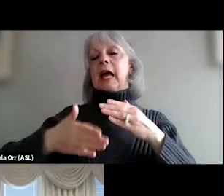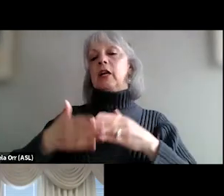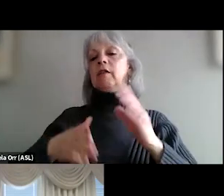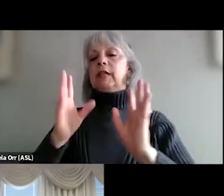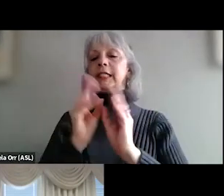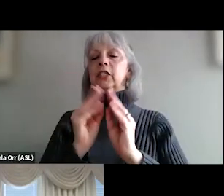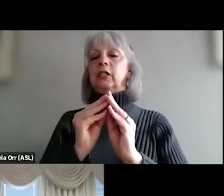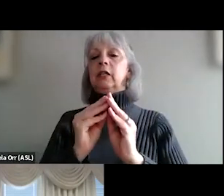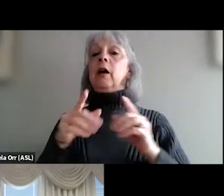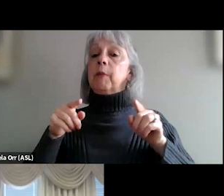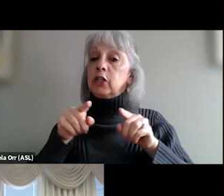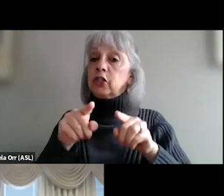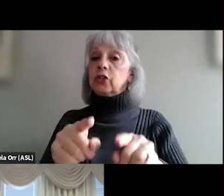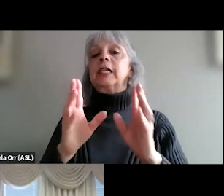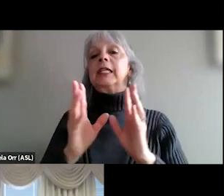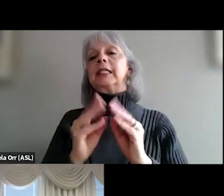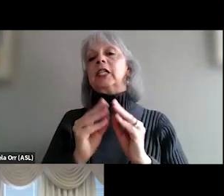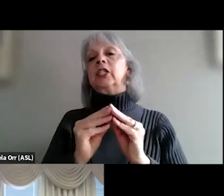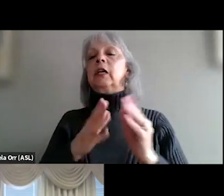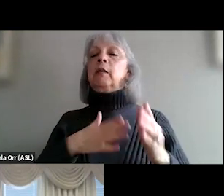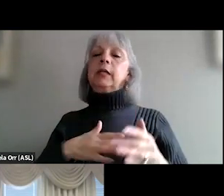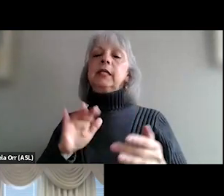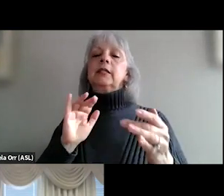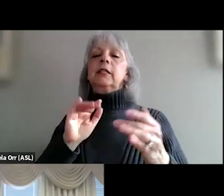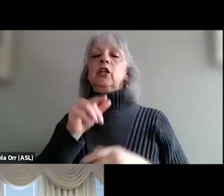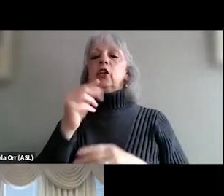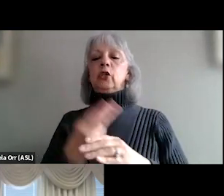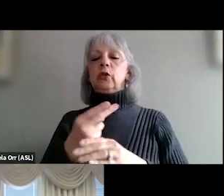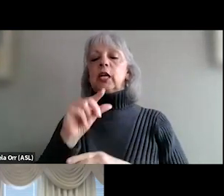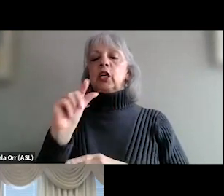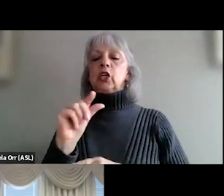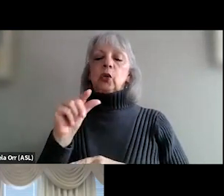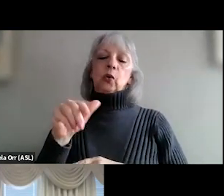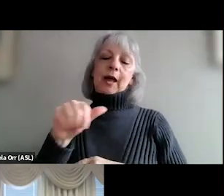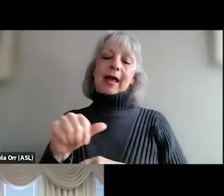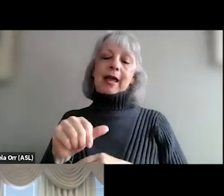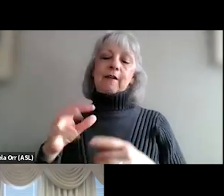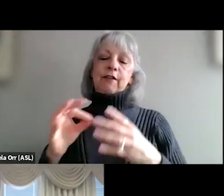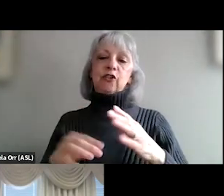Pero durante la sesión, comuníquese con nosotros mediante la función de preguntas y respuestas. Envíen sus preguntas, envíen sus respuestas.